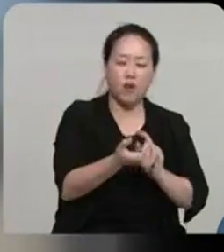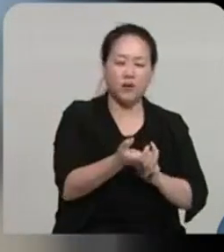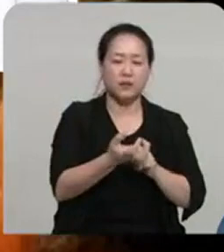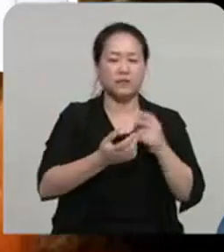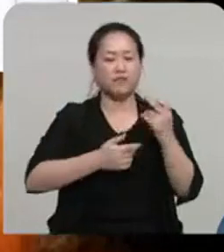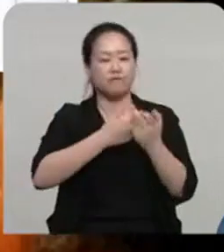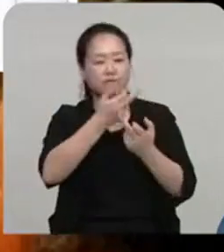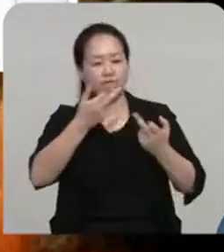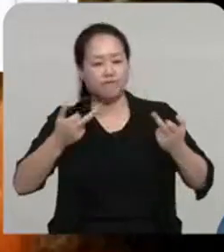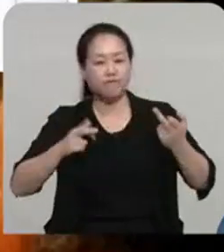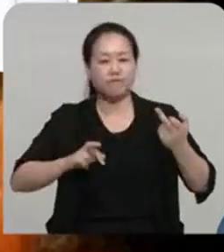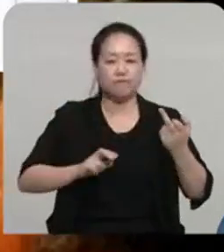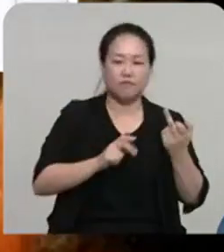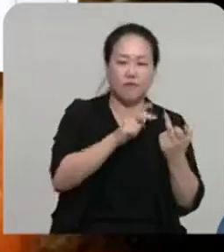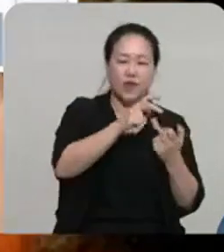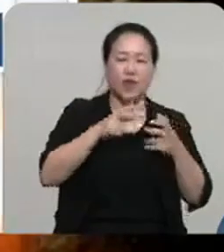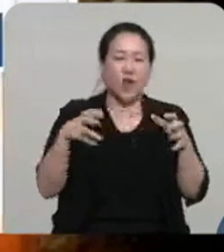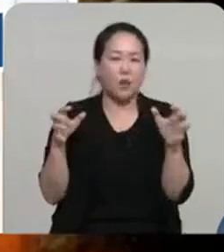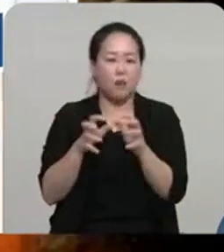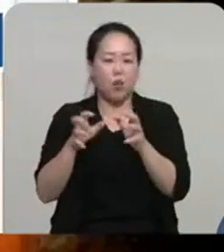양경숙/더불어민주당 국회의원 /기획재정위 : 낙후되고 소외되고